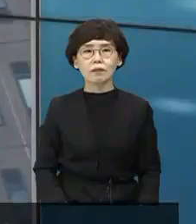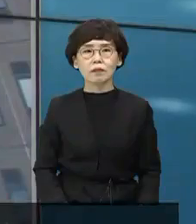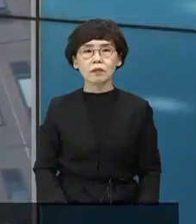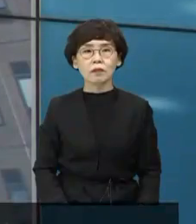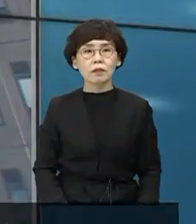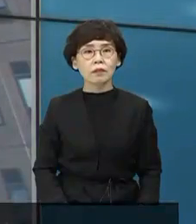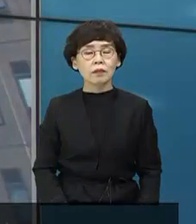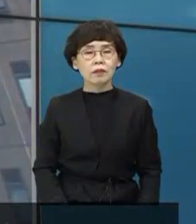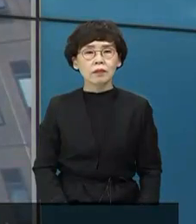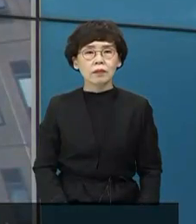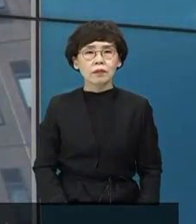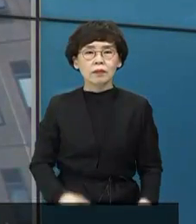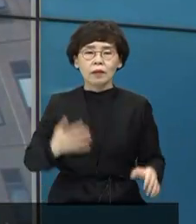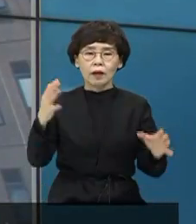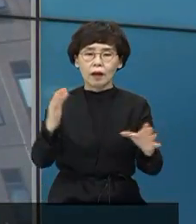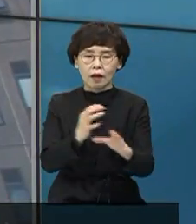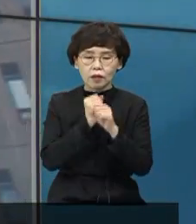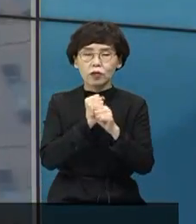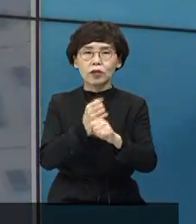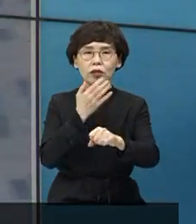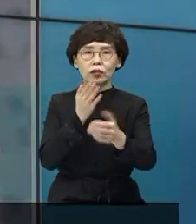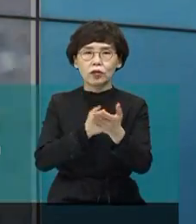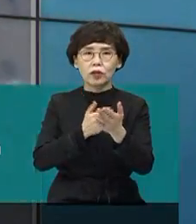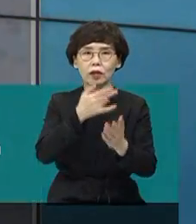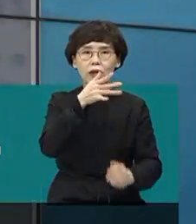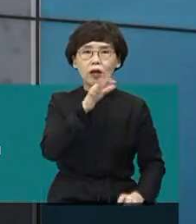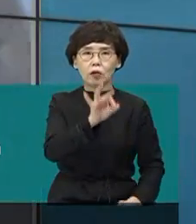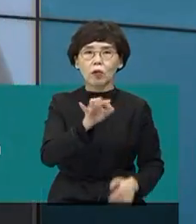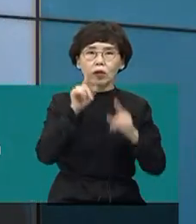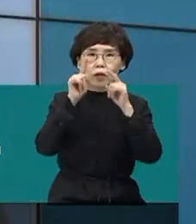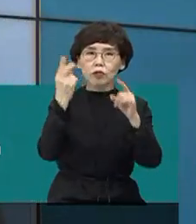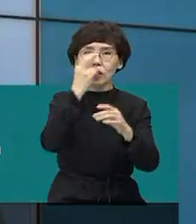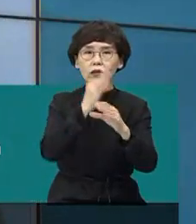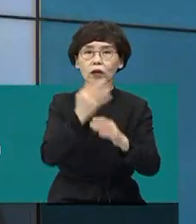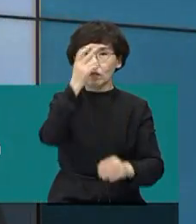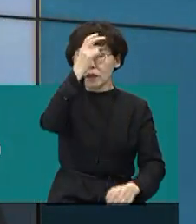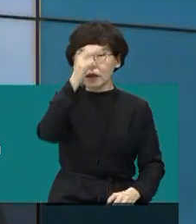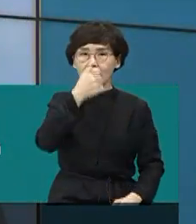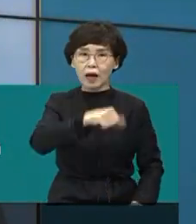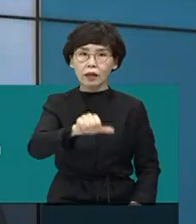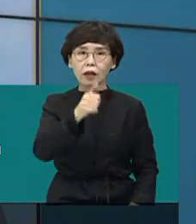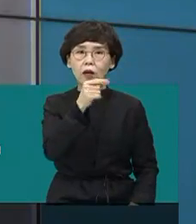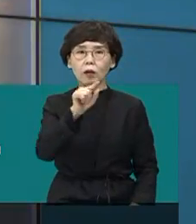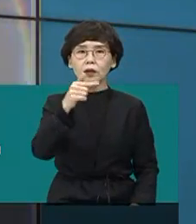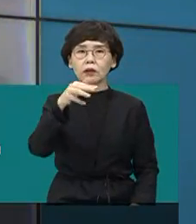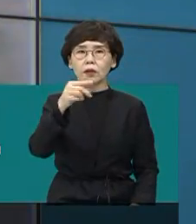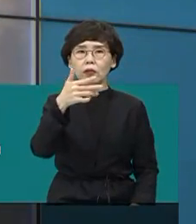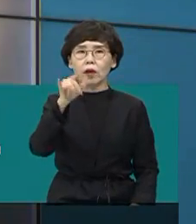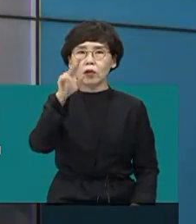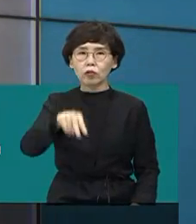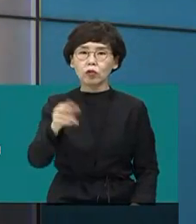대장동 의혹을 수사 중인 검찰이 아들이 화천대유로부터 퇴직금 50억 원을 받은 사실과 관련해 곽상도 전 의원에 대해